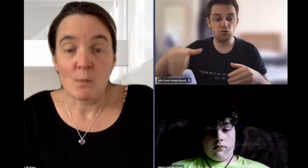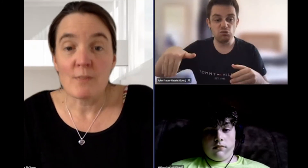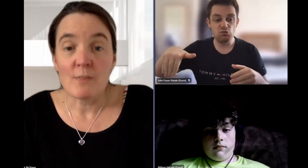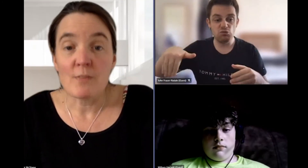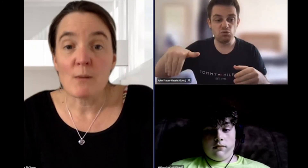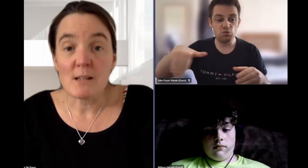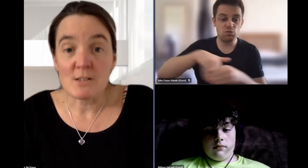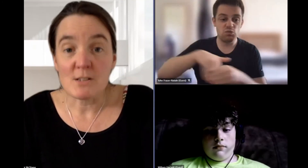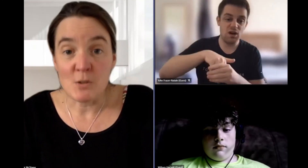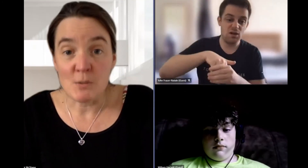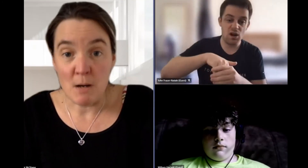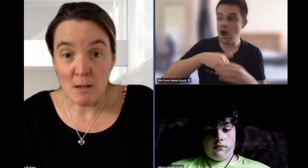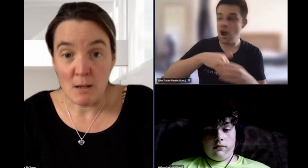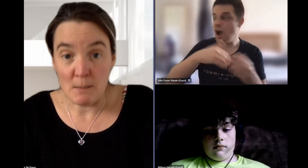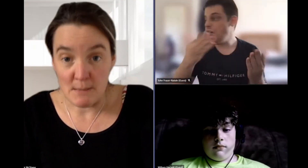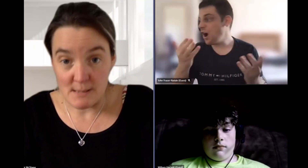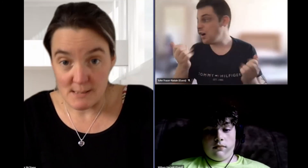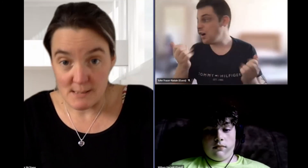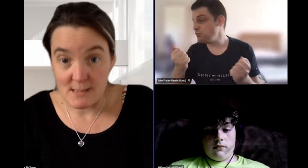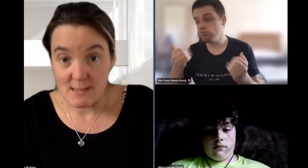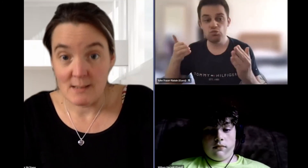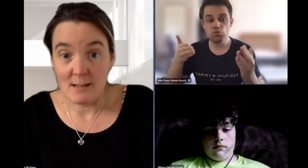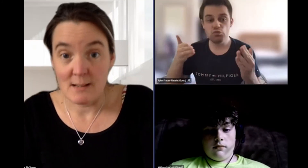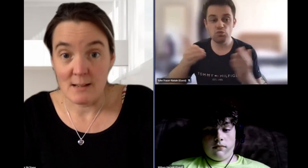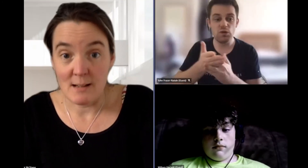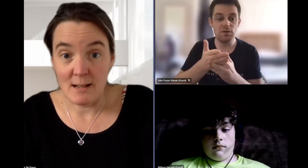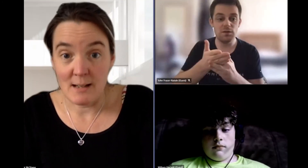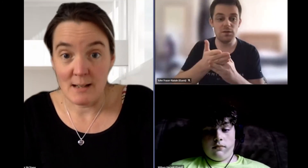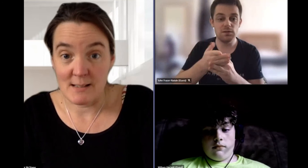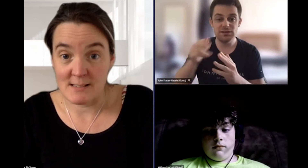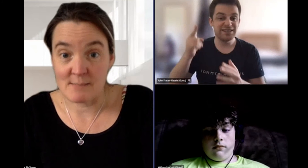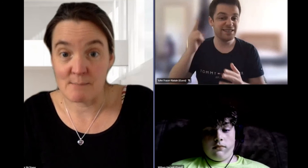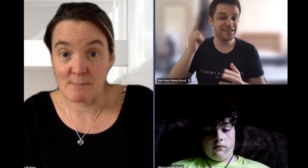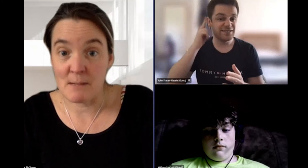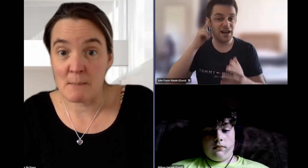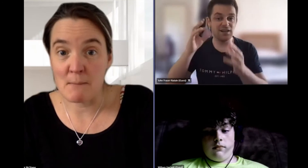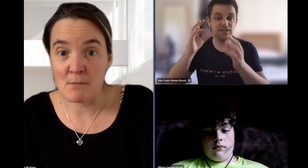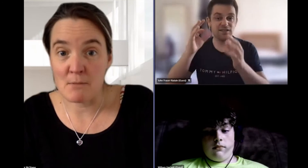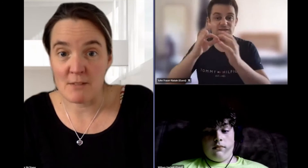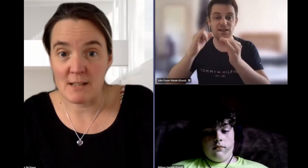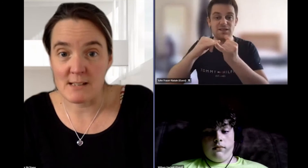O ran Senedd Ieuenctid Cymru a bod yn Aelod ohoni,